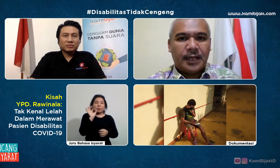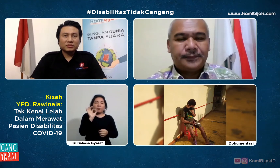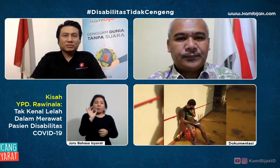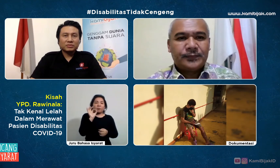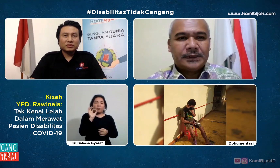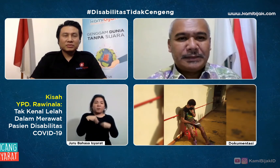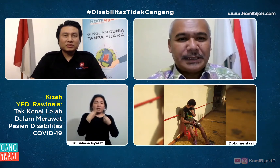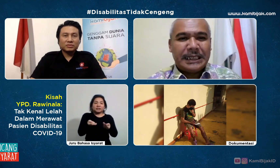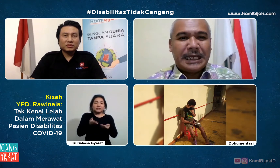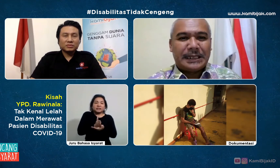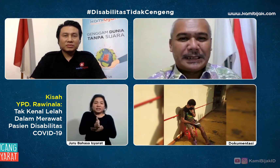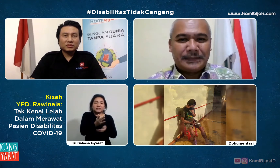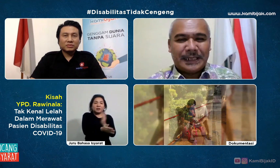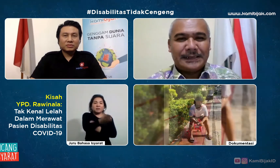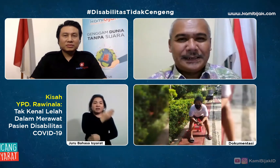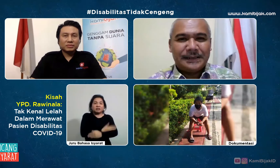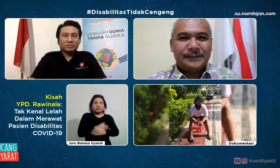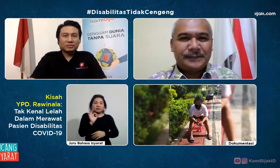kepada disabilitas itu juga demikian makasih.